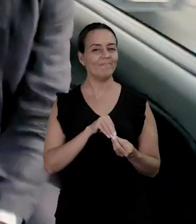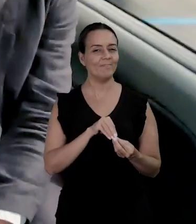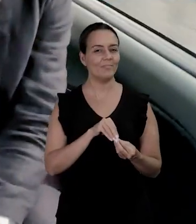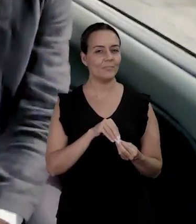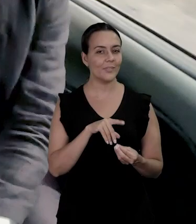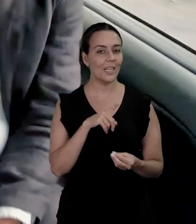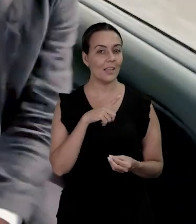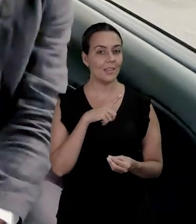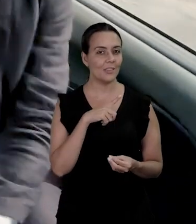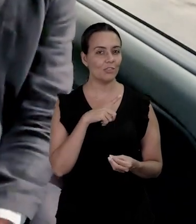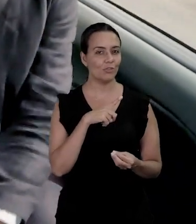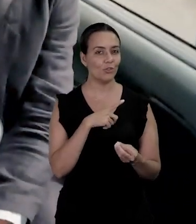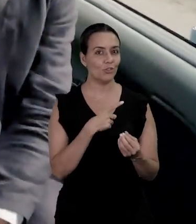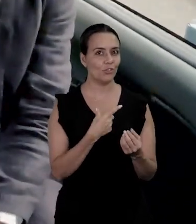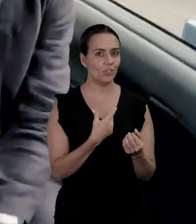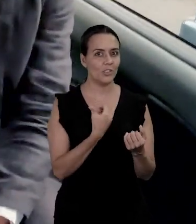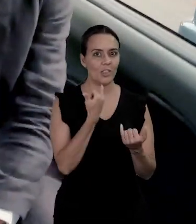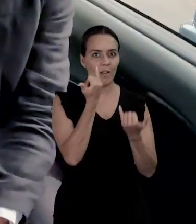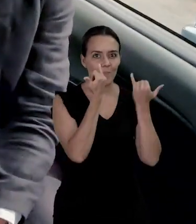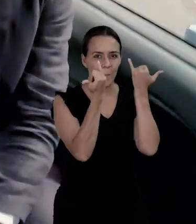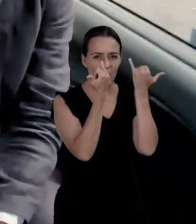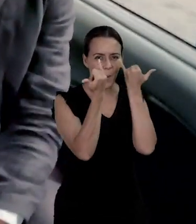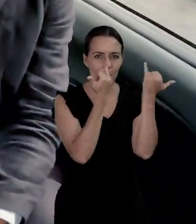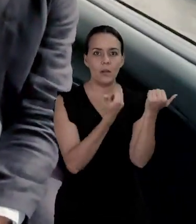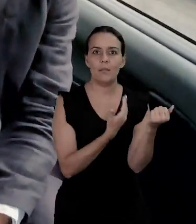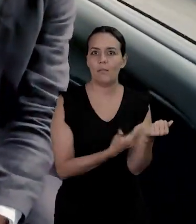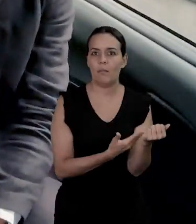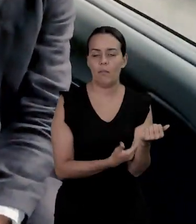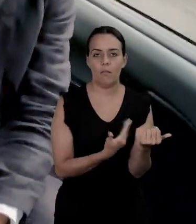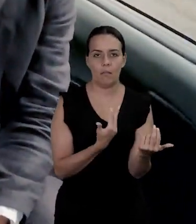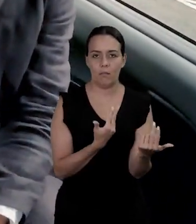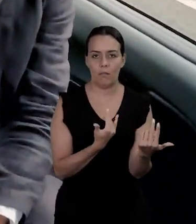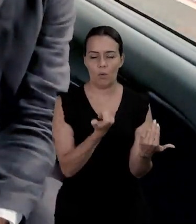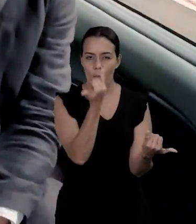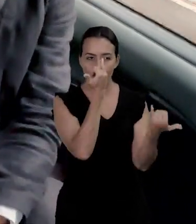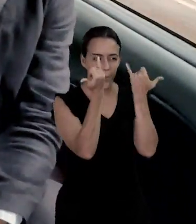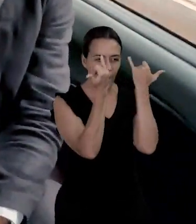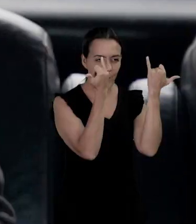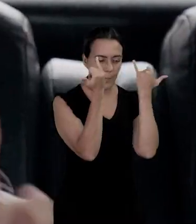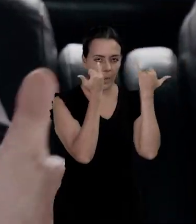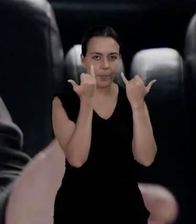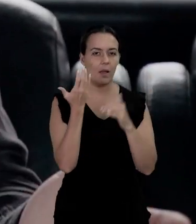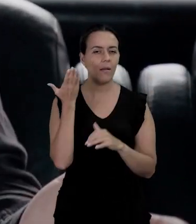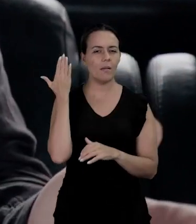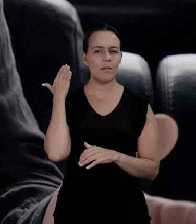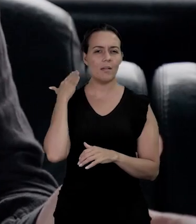que existia uma overdose mesmo de informação, lembro nos anos 80, sei lá, você pegava um LP